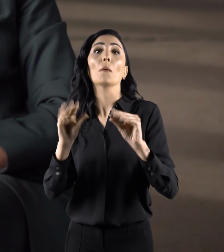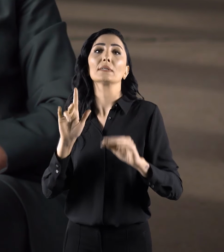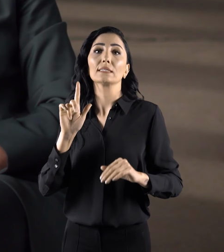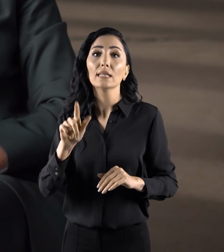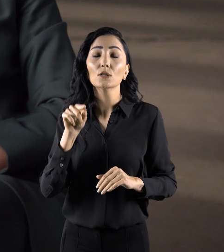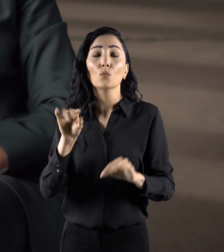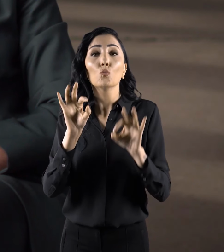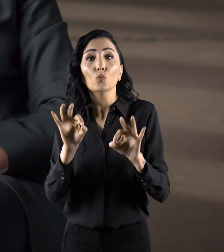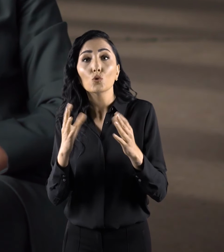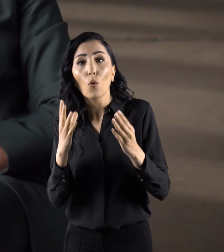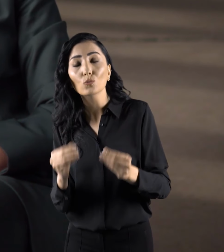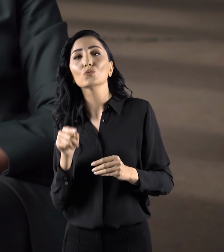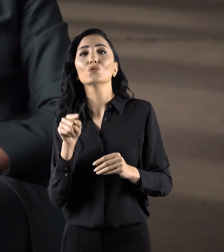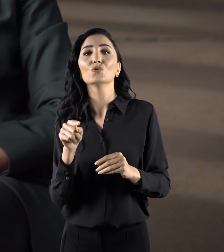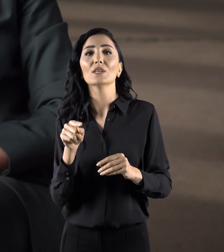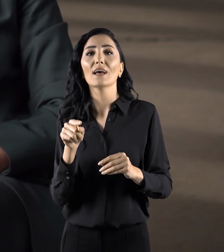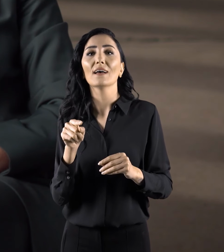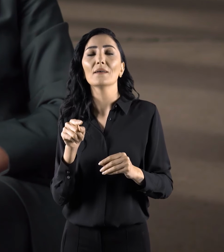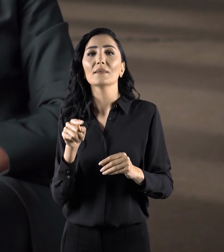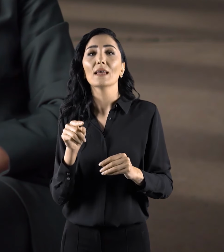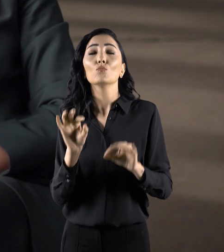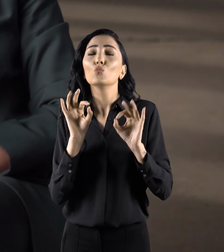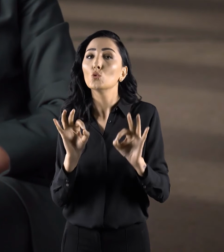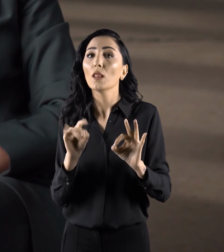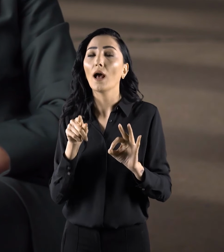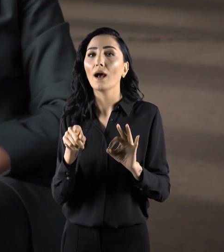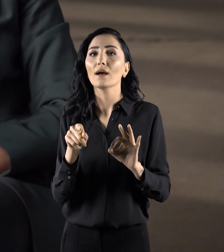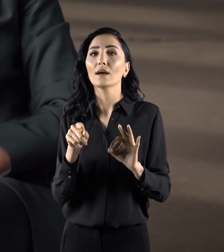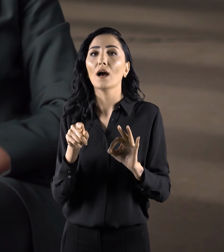Mümkün olduğunca hatta mümkün olduğunca değil kesin bir surette